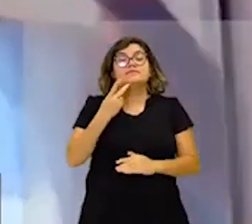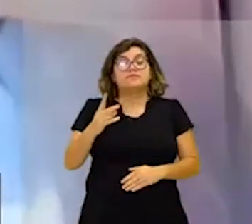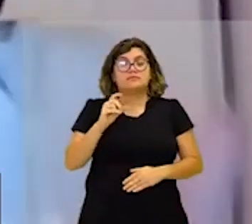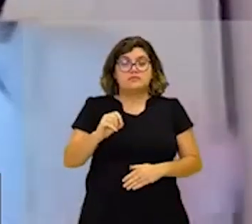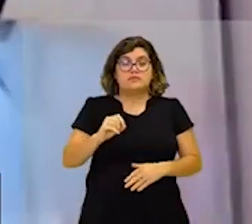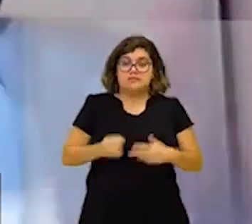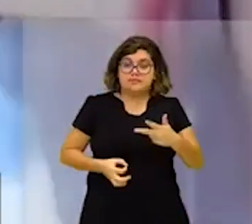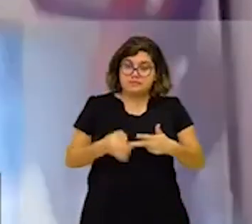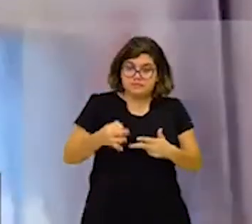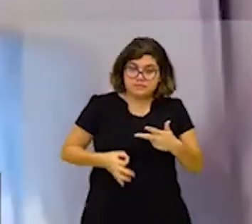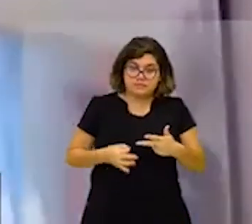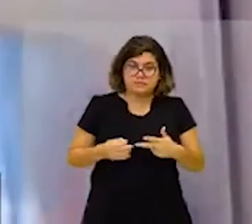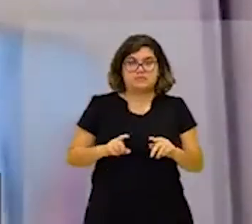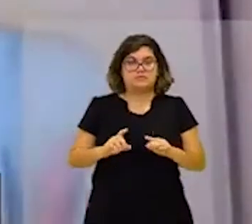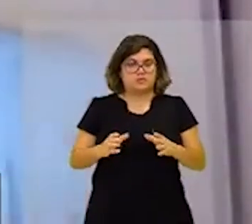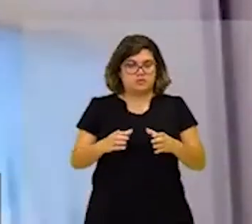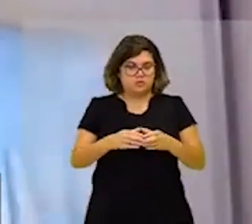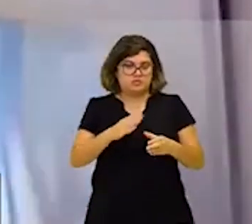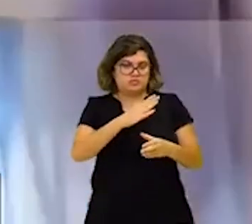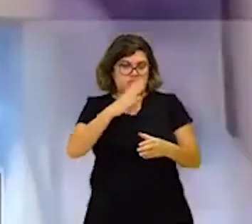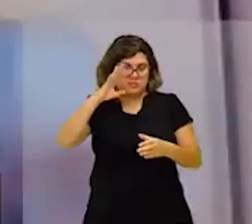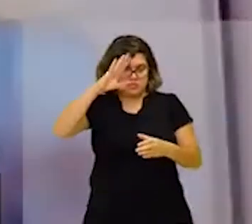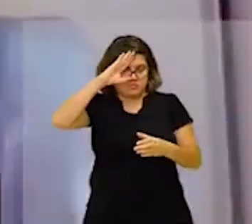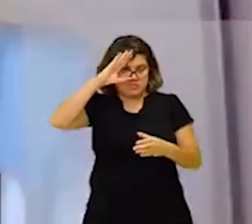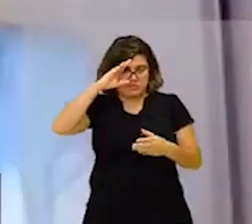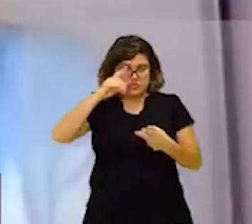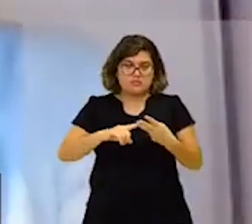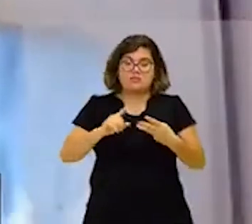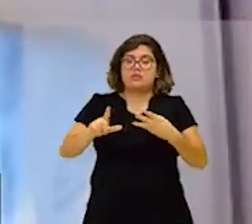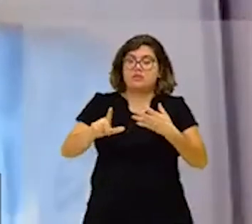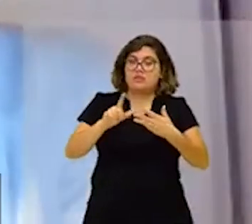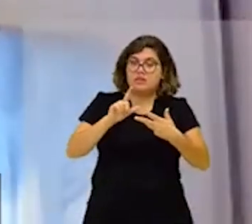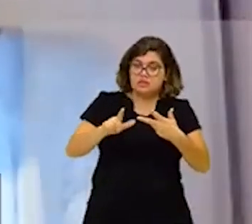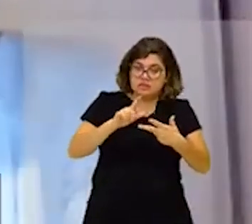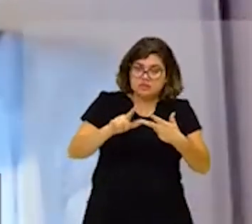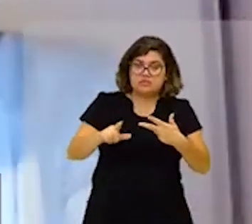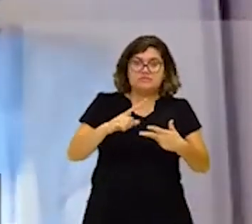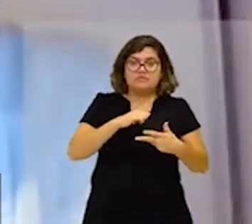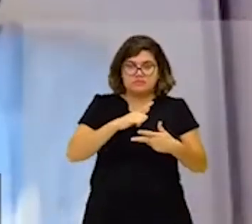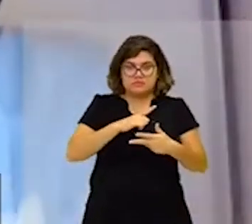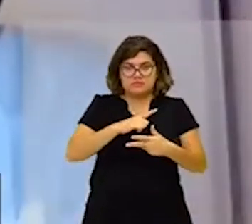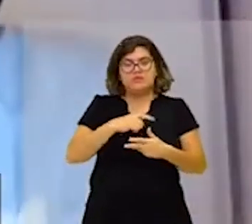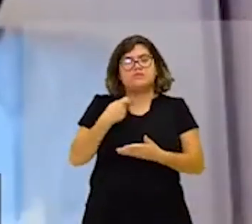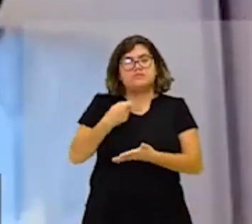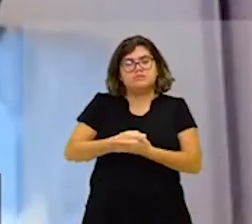nas Forças Armadas o poder legislativo teve obrigação de si próprio e esse ar dentro desses